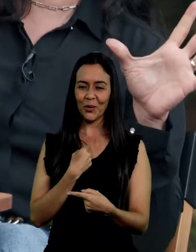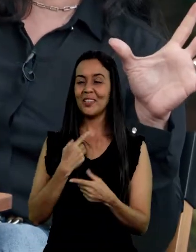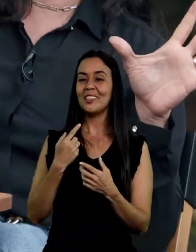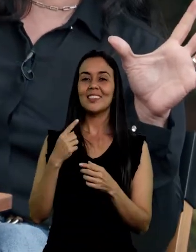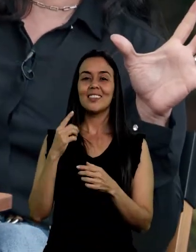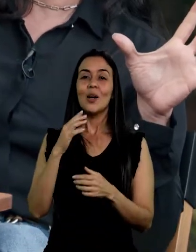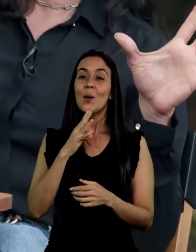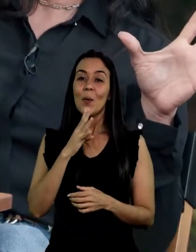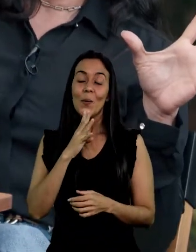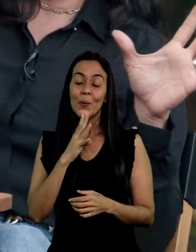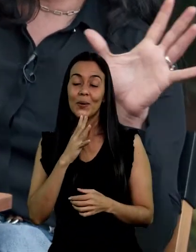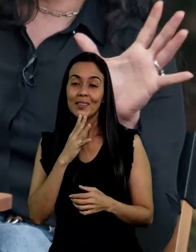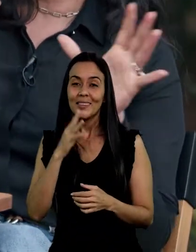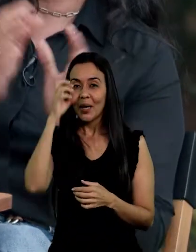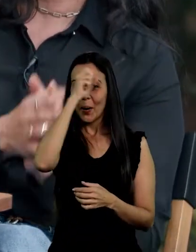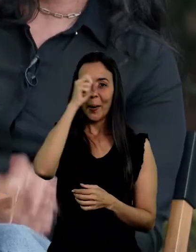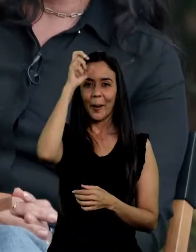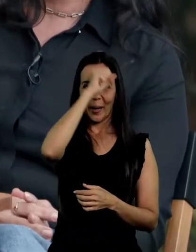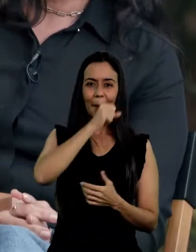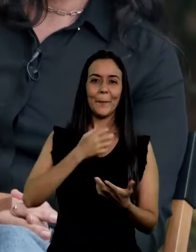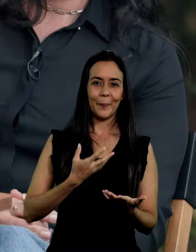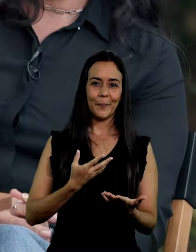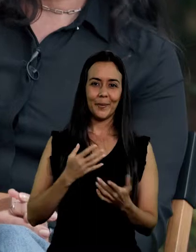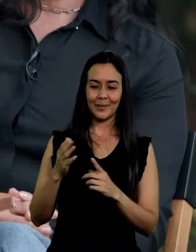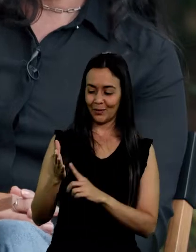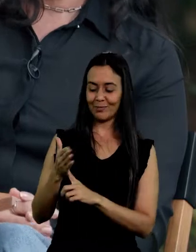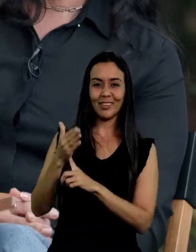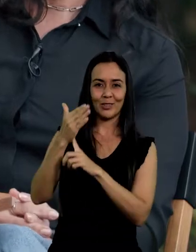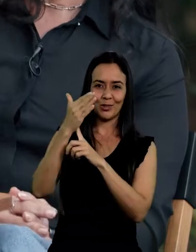Eu acho que adolescente aprende isso num passo.